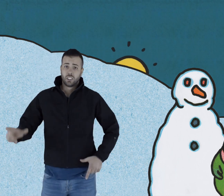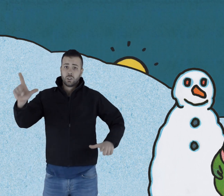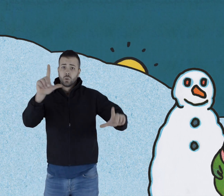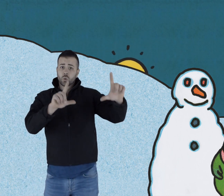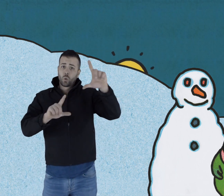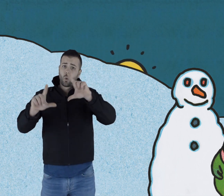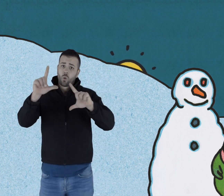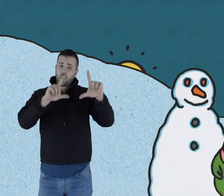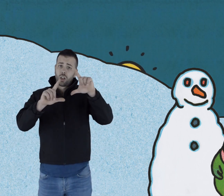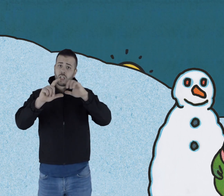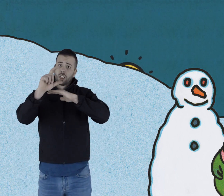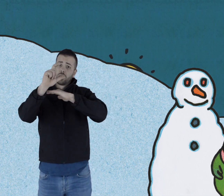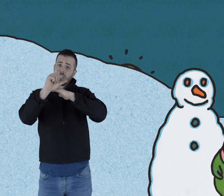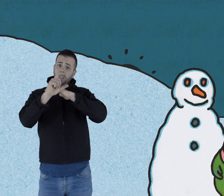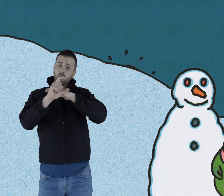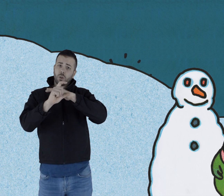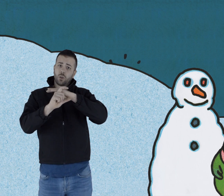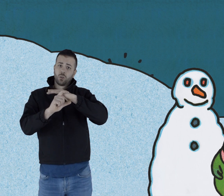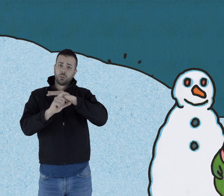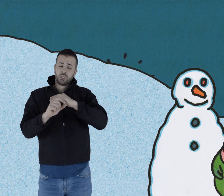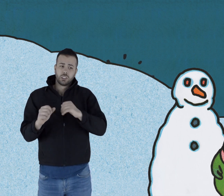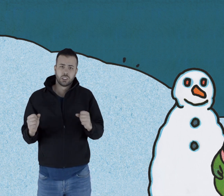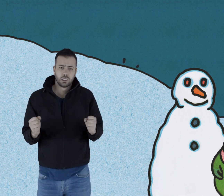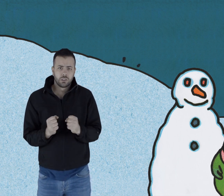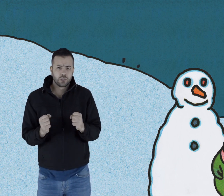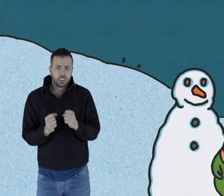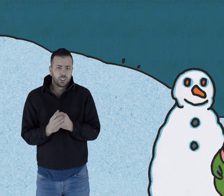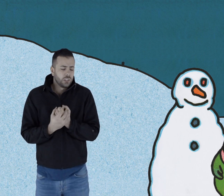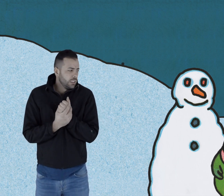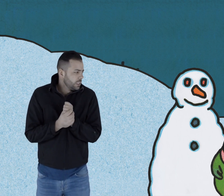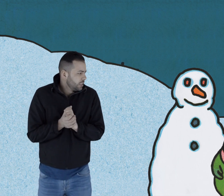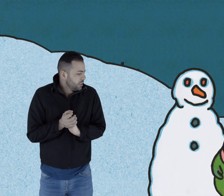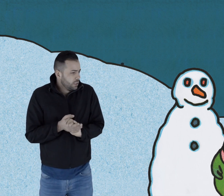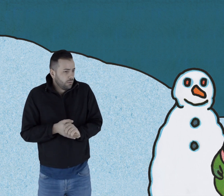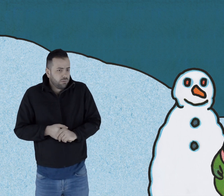il sole tramonta che freddo !